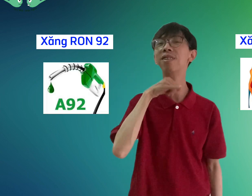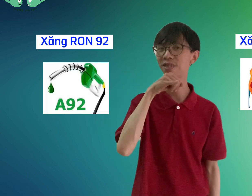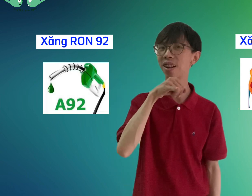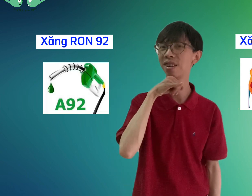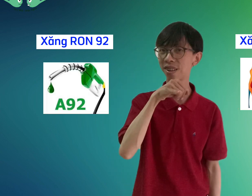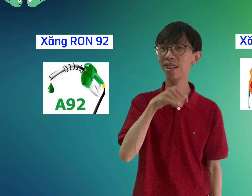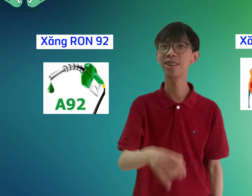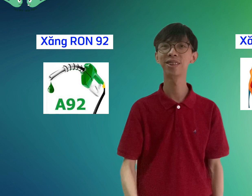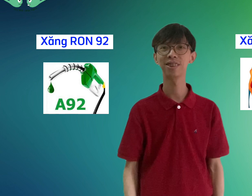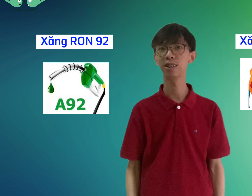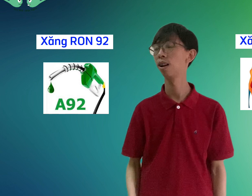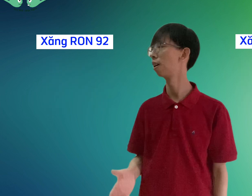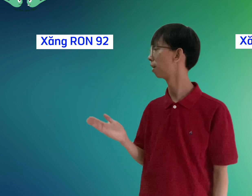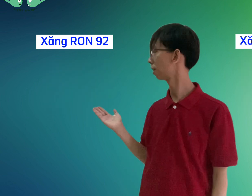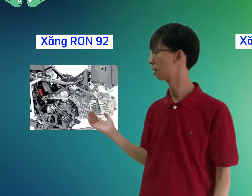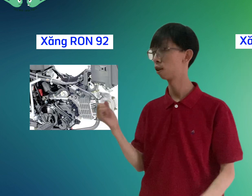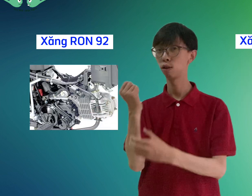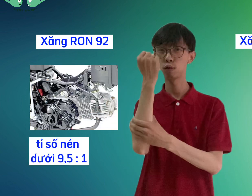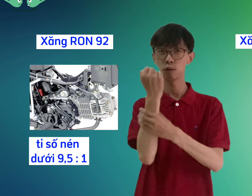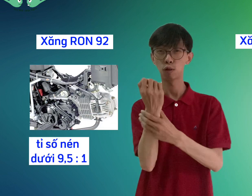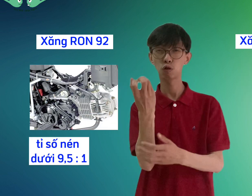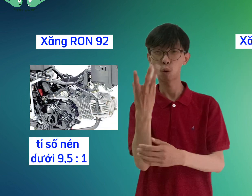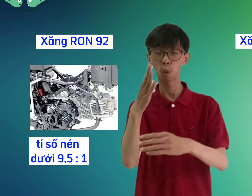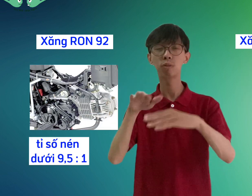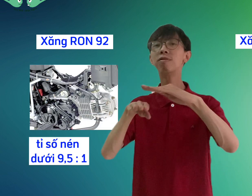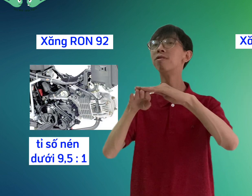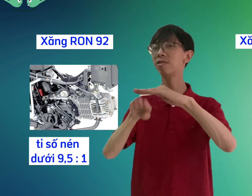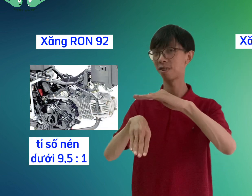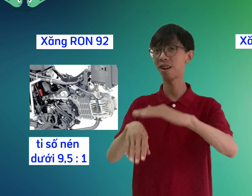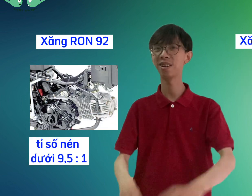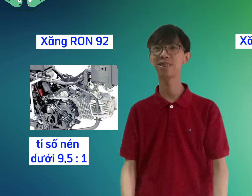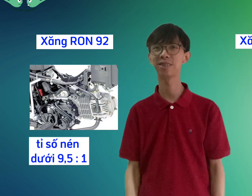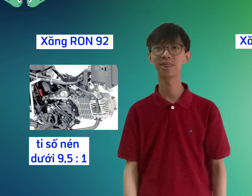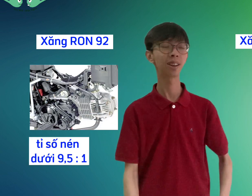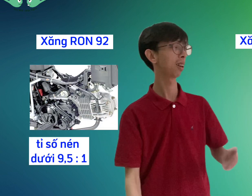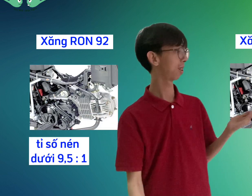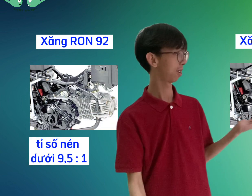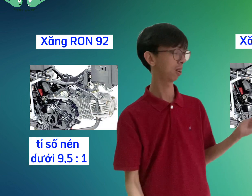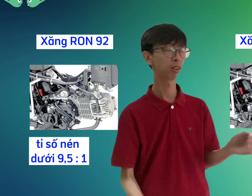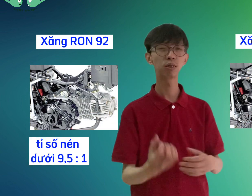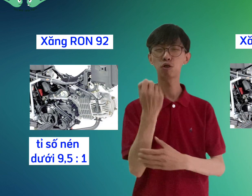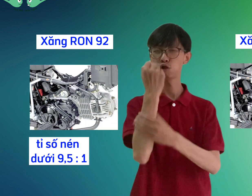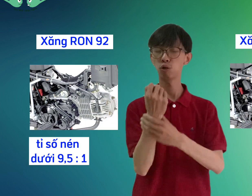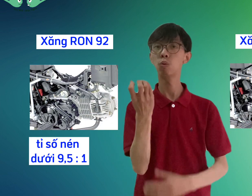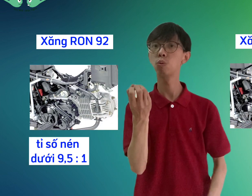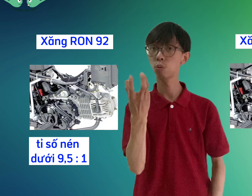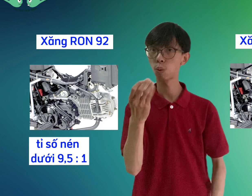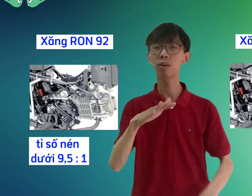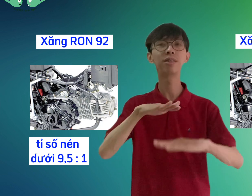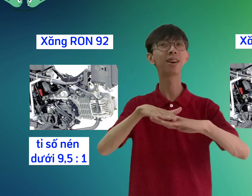màu vàng đất mùi đặc trưng và tỉ số nén thấp dưới 9,5:1 tỉ số nén là trên 9,5:1